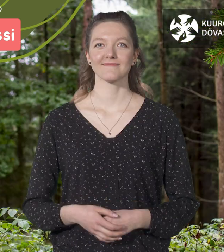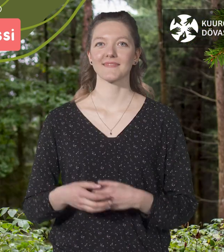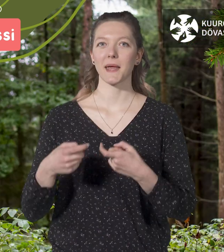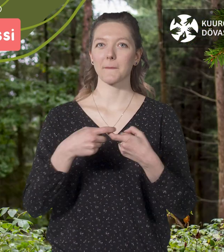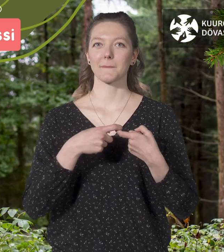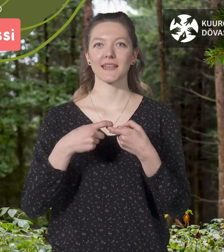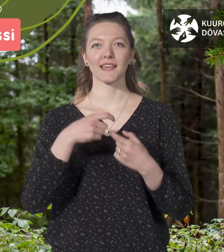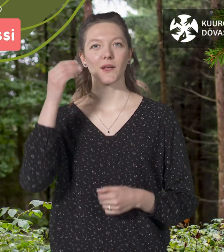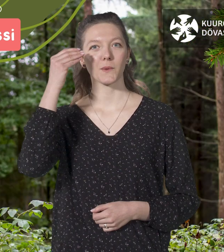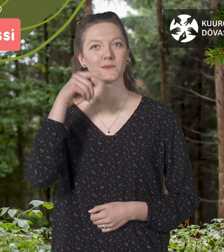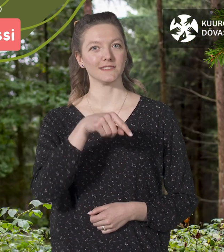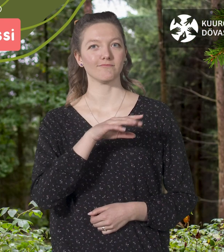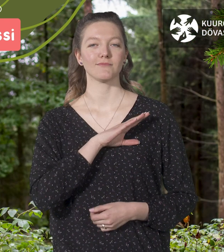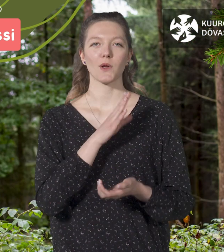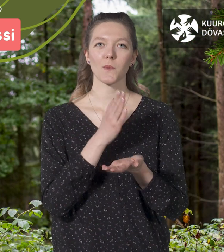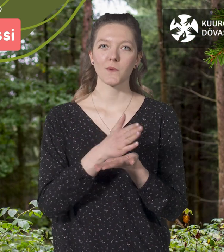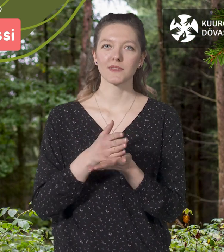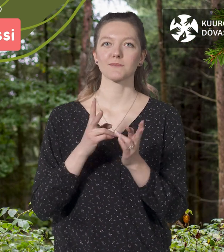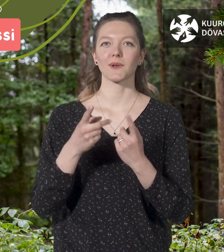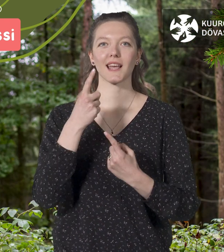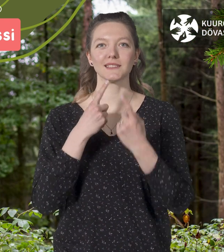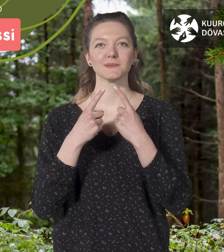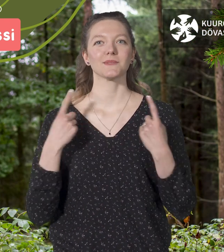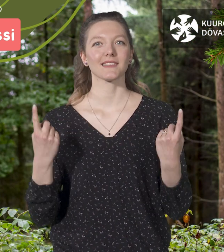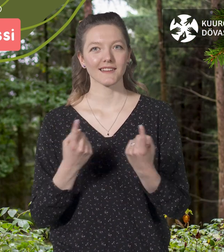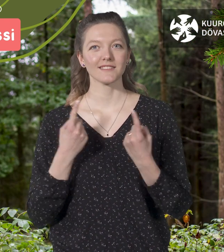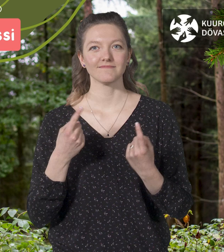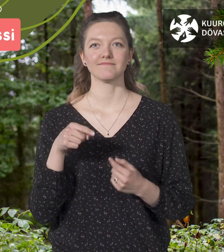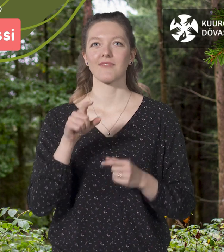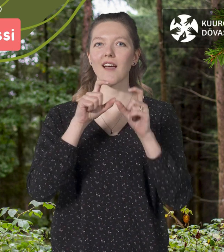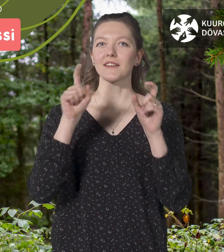Perhekurssilla on luento- ja keskustelutilaisuuksia aiheena -